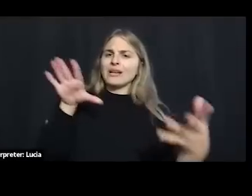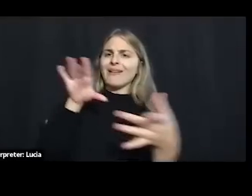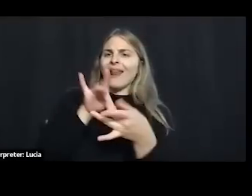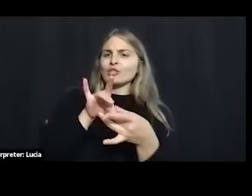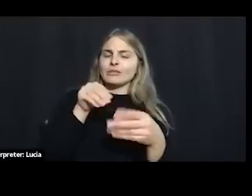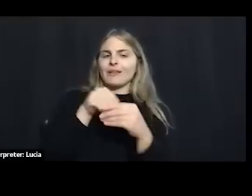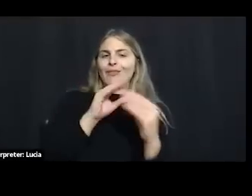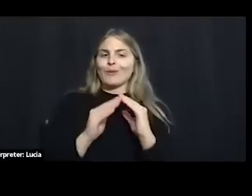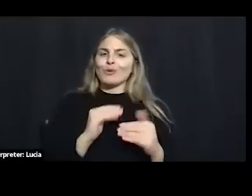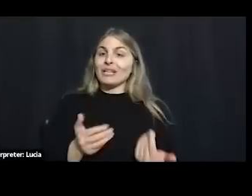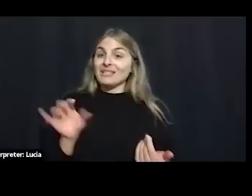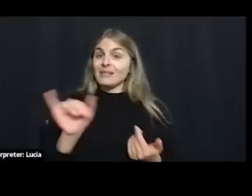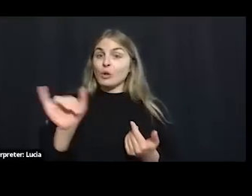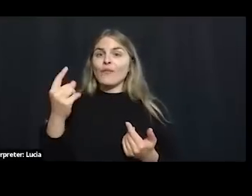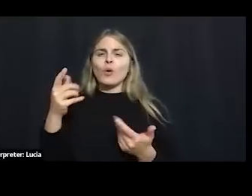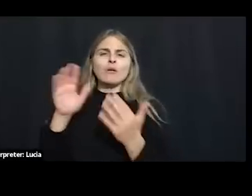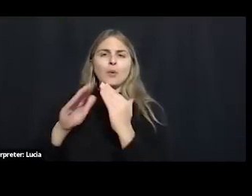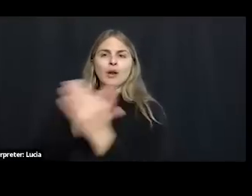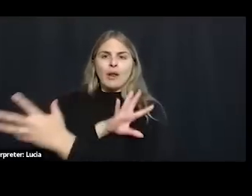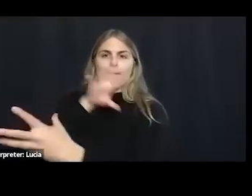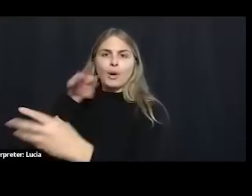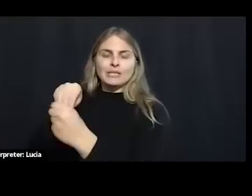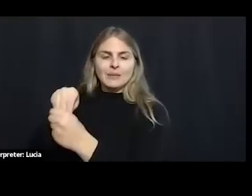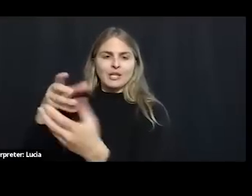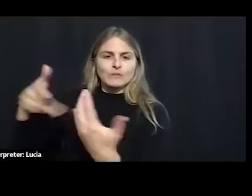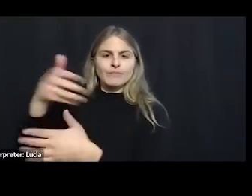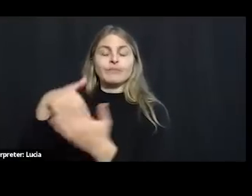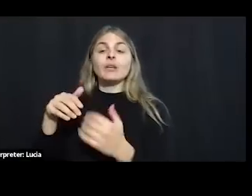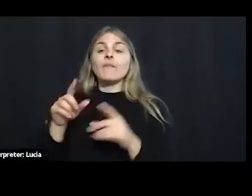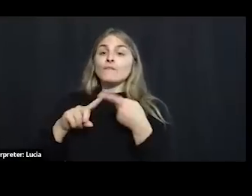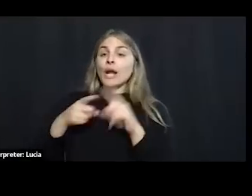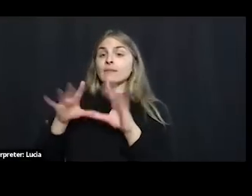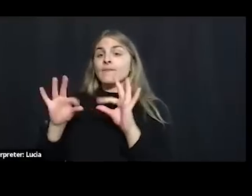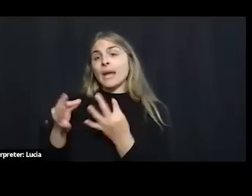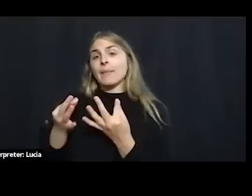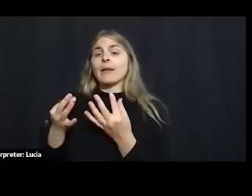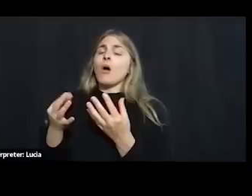Similar para la participación comunitaria. Las redes de amigos y familiares son importantes, y conectar a las personas con opciones